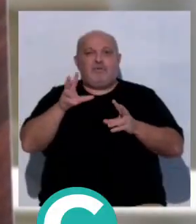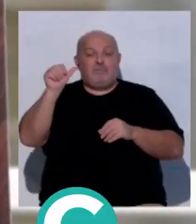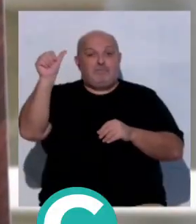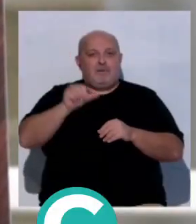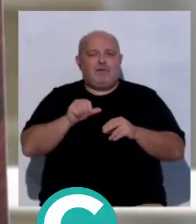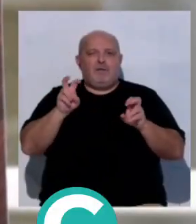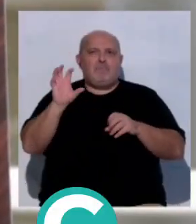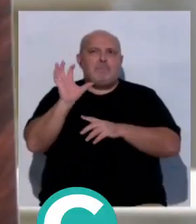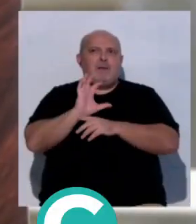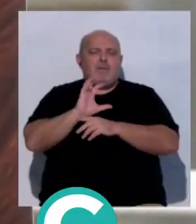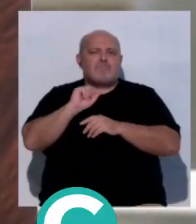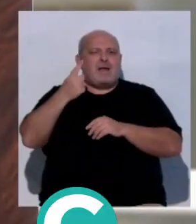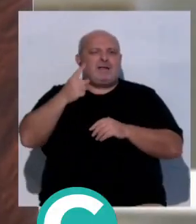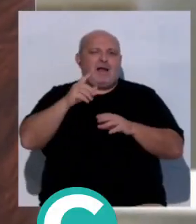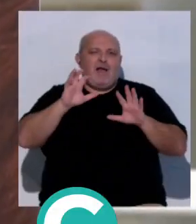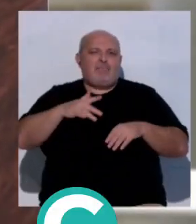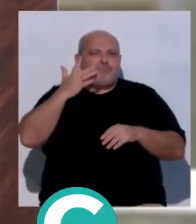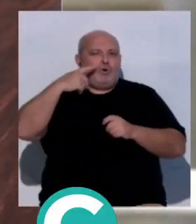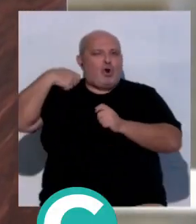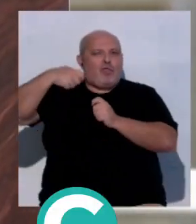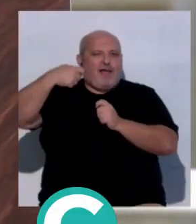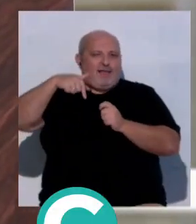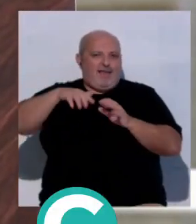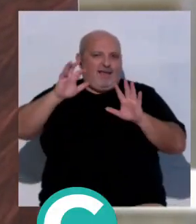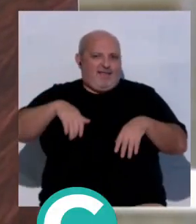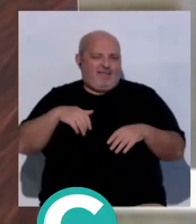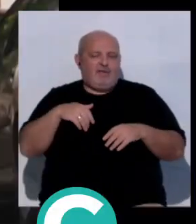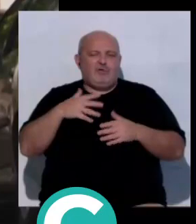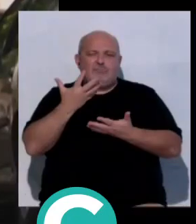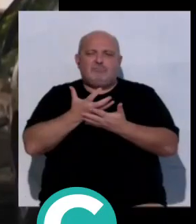como la película Más gaditana de las que se han rodado en Cádiz ya que está grabada íntegramente